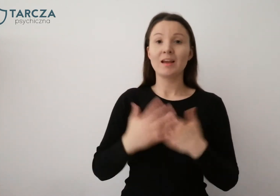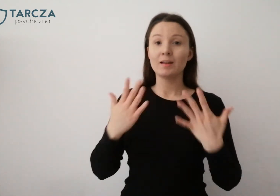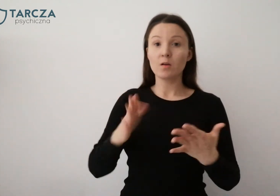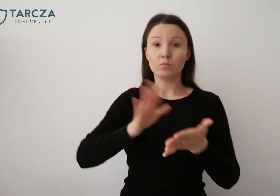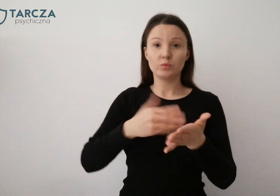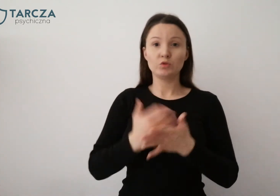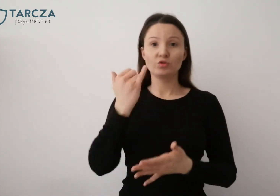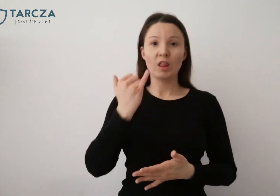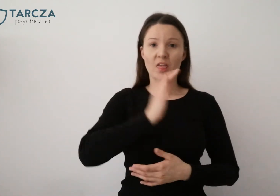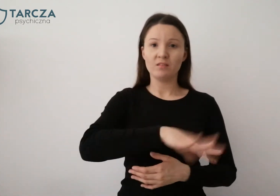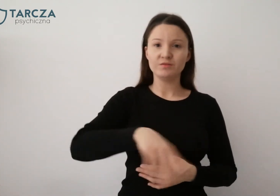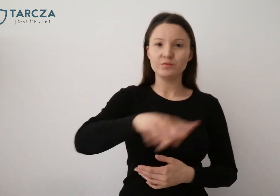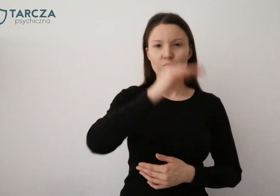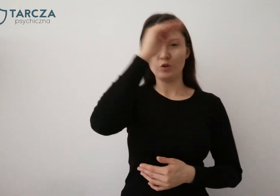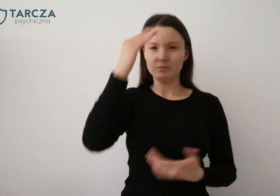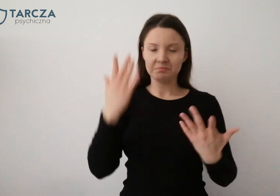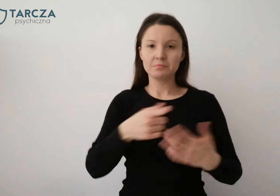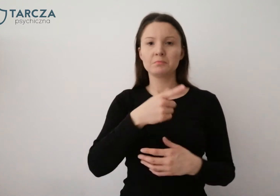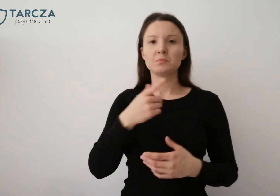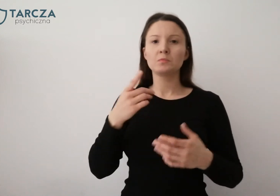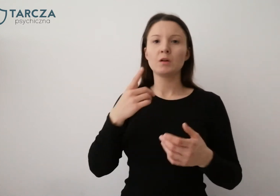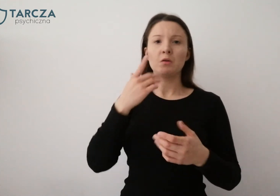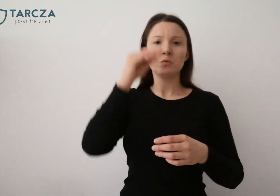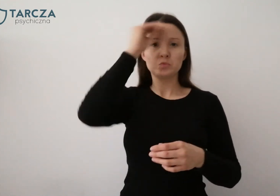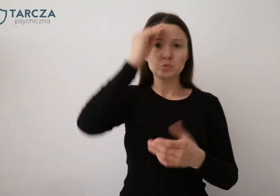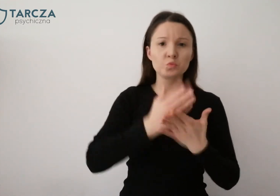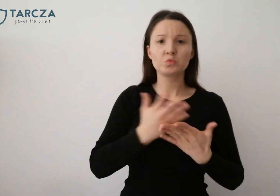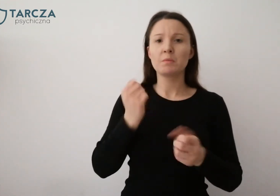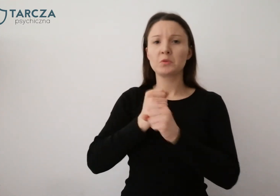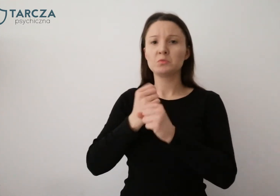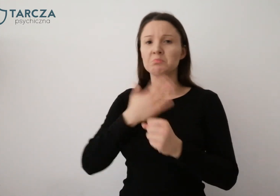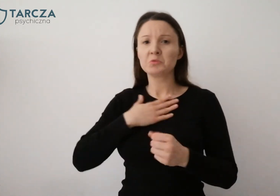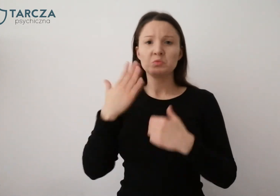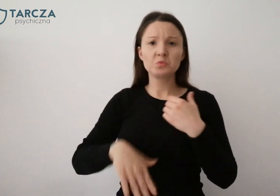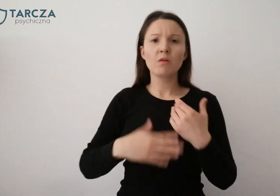Dzieci po nauce, dorośli po pracy nie mają co robić,